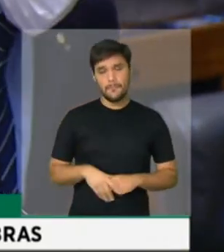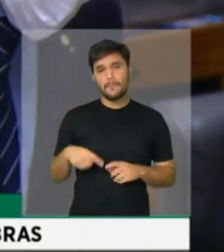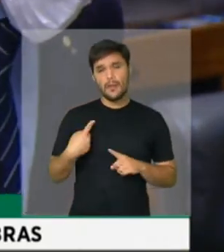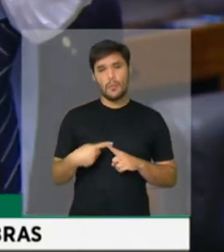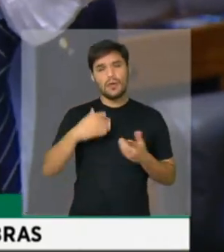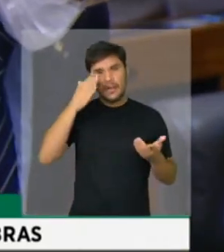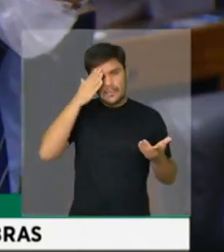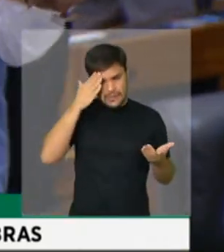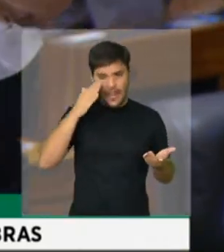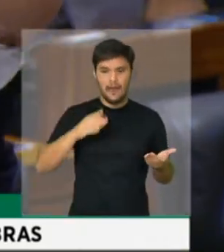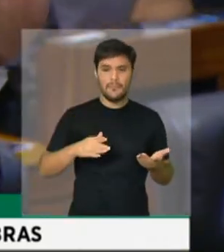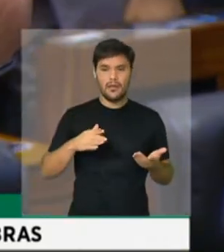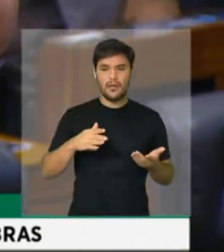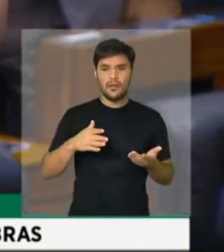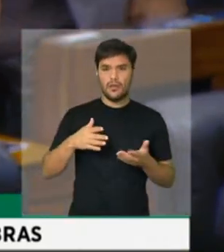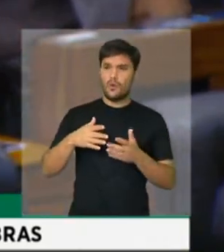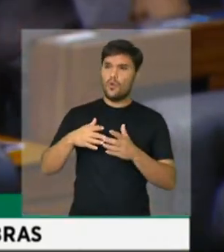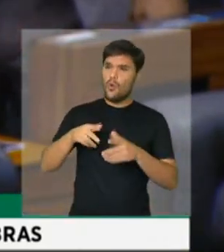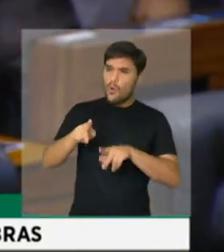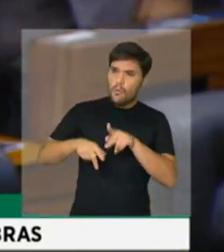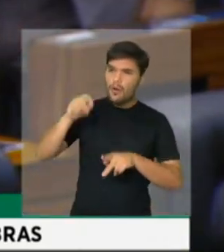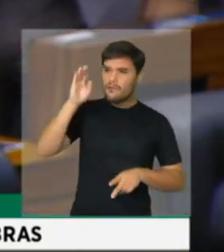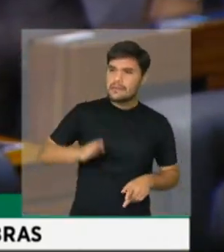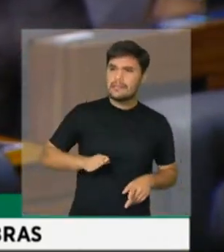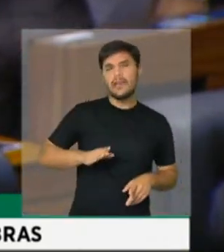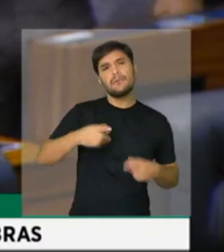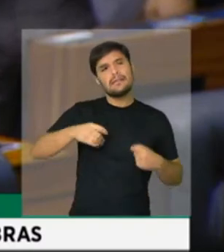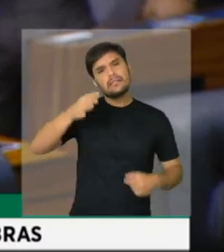VOTAÇÃO O PSL ORIENTA NÃO. -- [PRESIDENTE]: A PRESIDÊNCIA SOLICITA SRS. DEPUTADOS E SRAS. DEPUTADAS